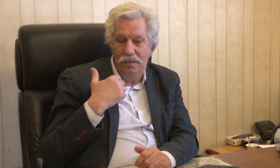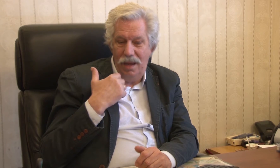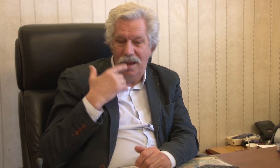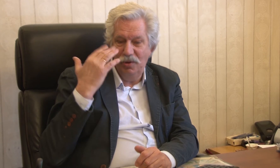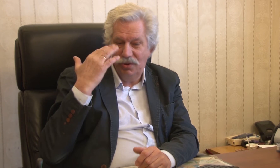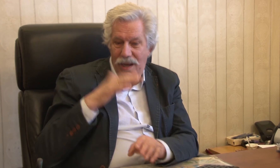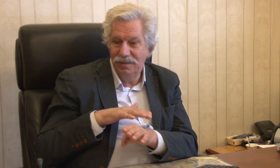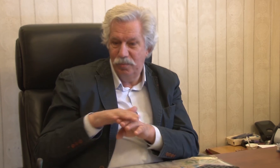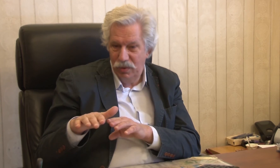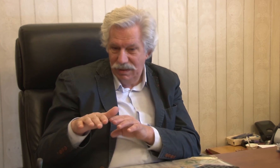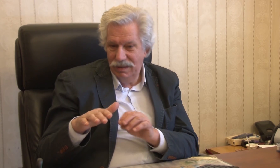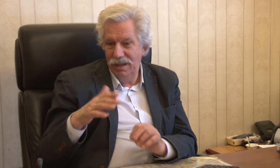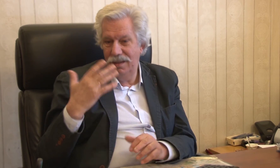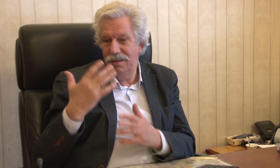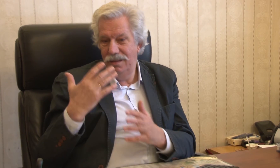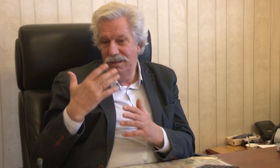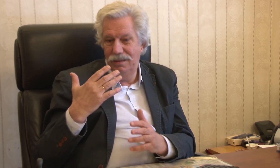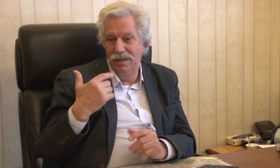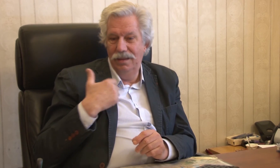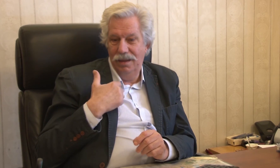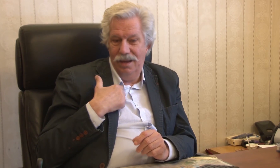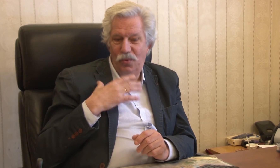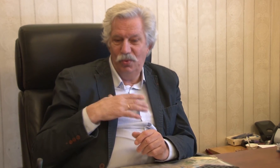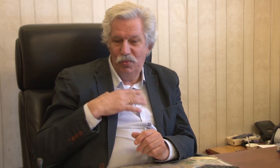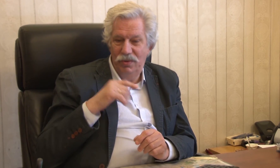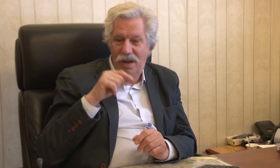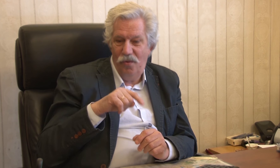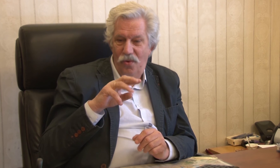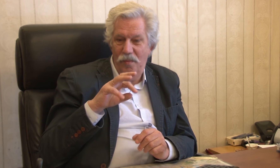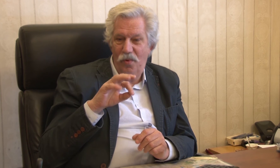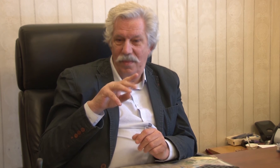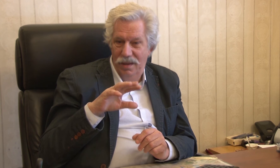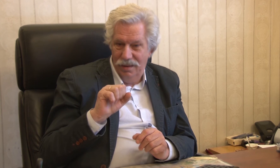Моя мечта сбудется, если я дождусь того момента,